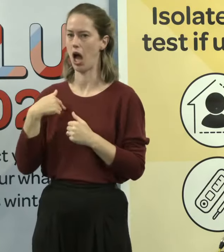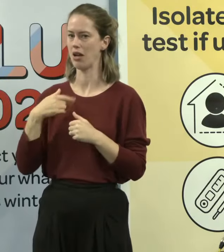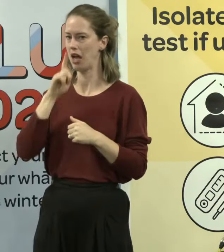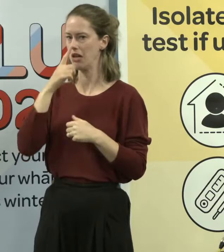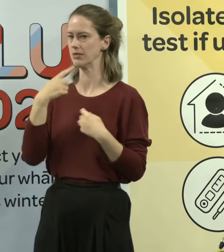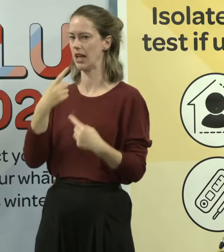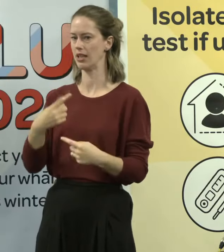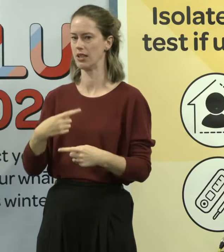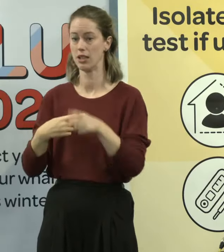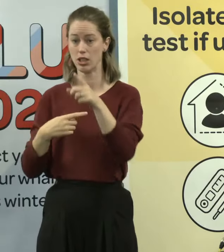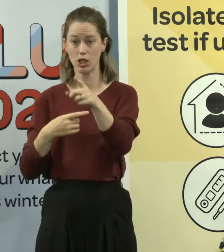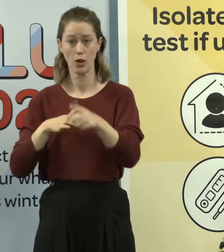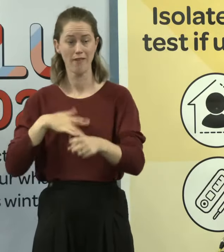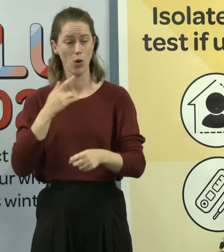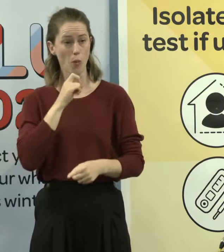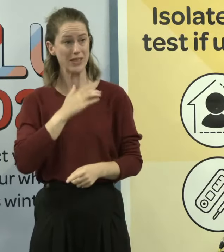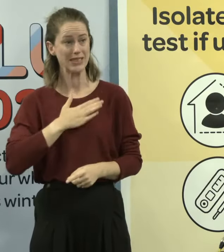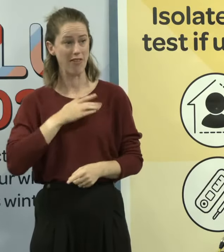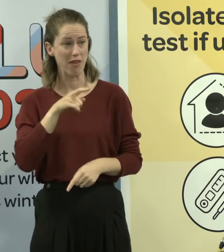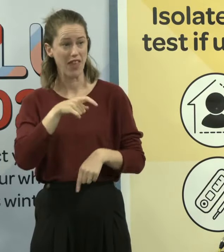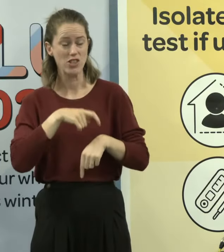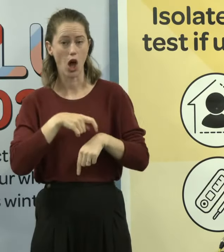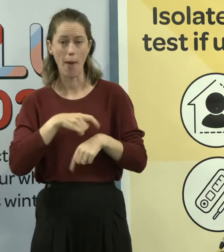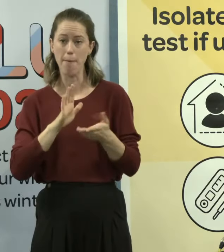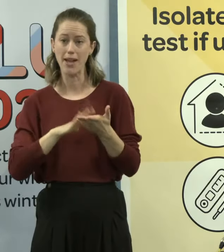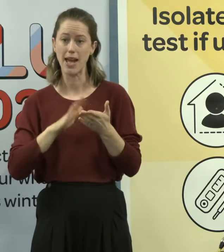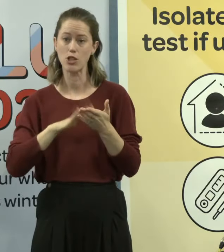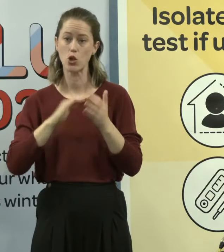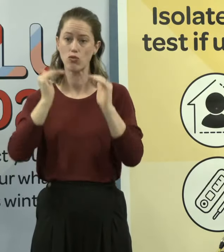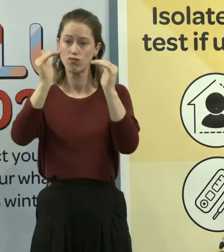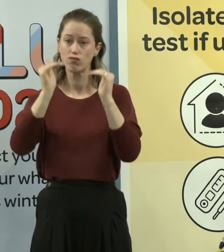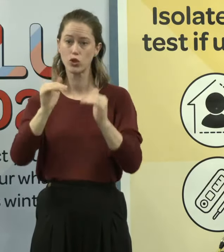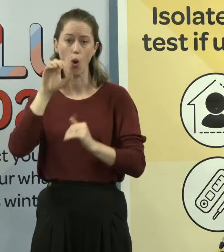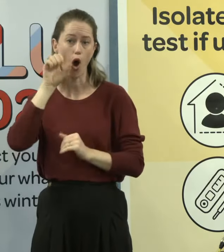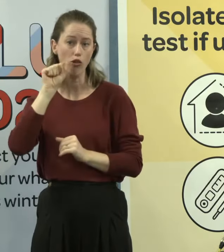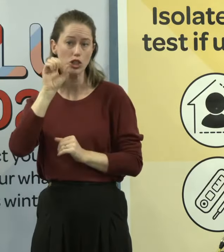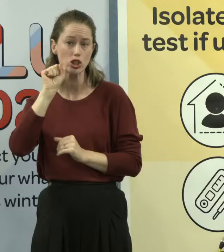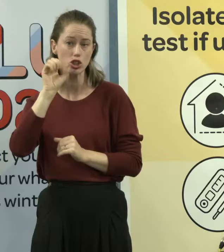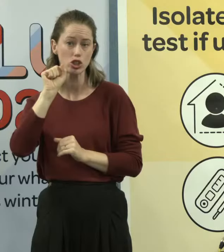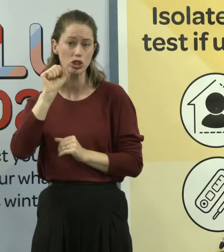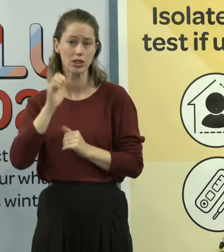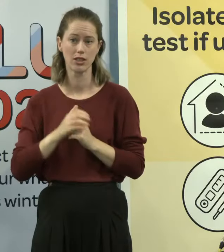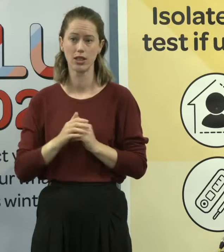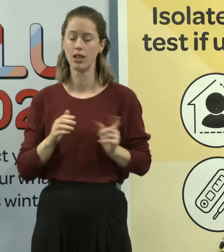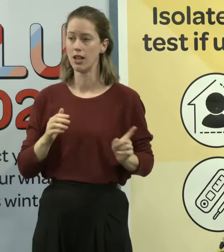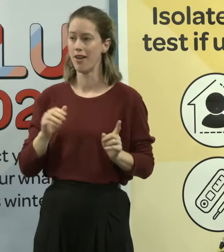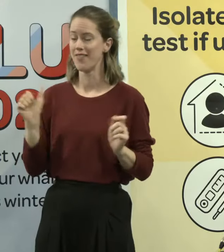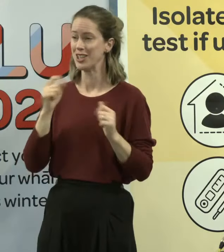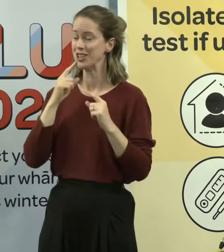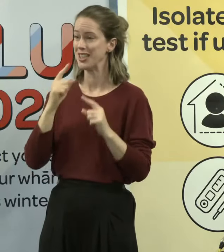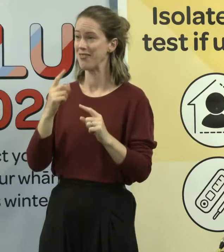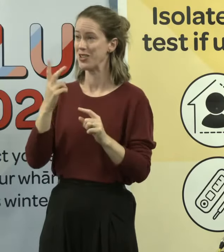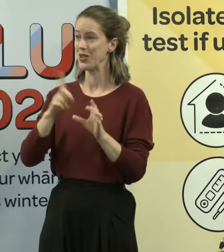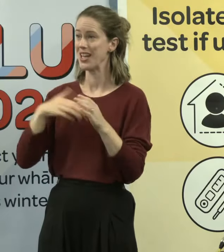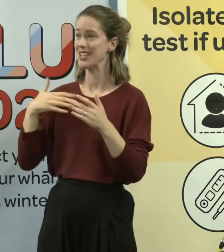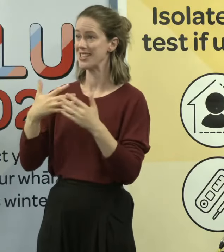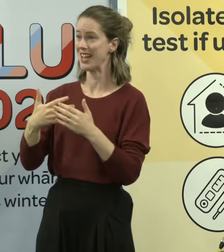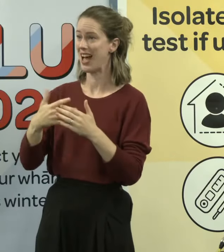tikanga e mahia ana e te roopu hauora a te iwi, me tera ka puta i te Mane, ka whiwhi au i nga